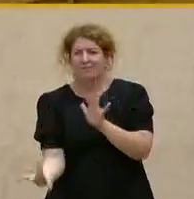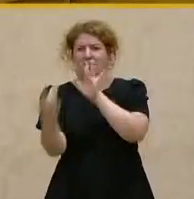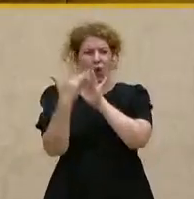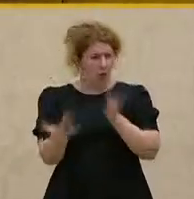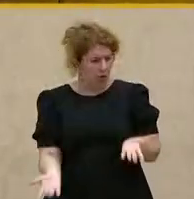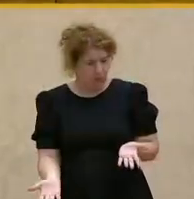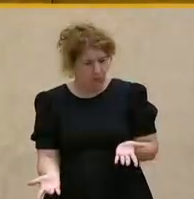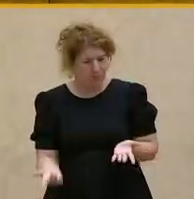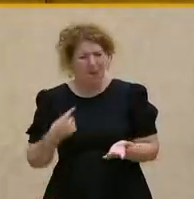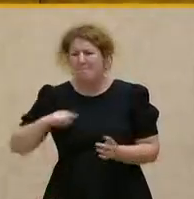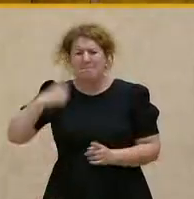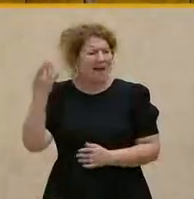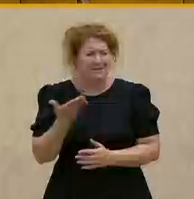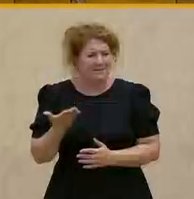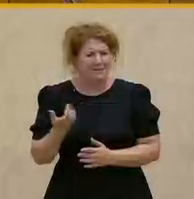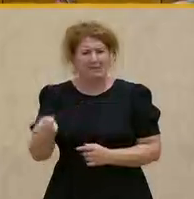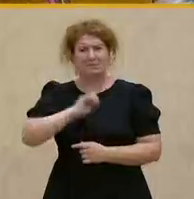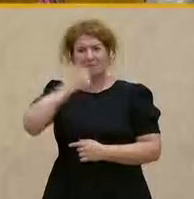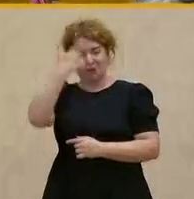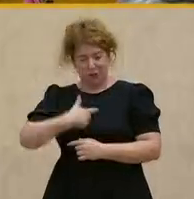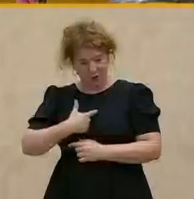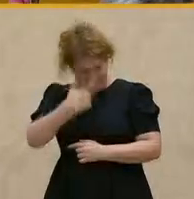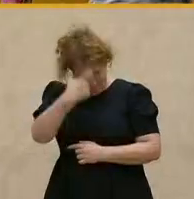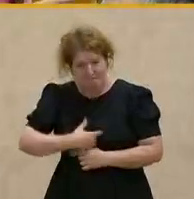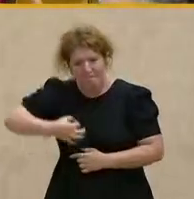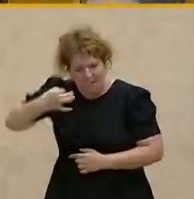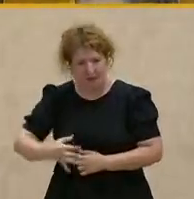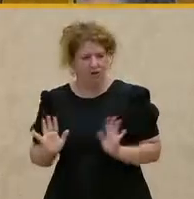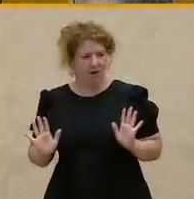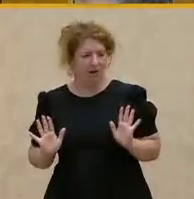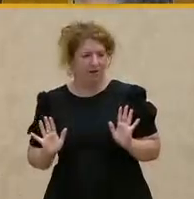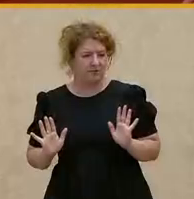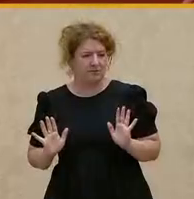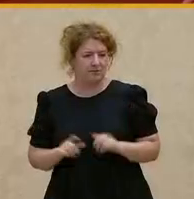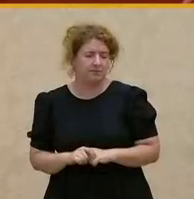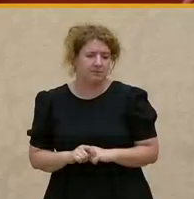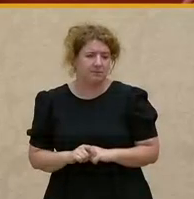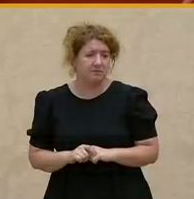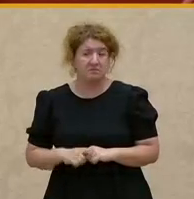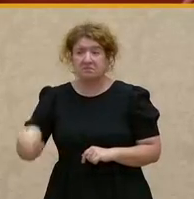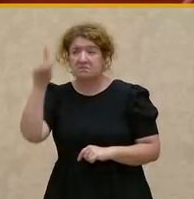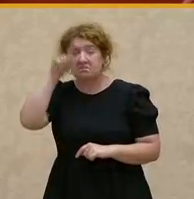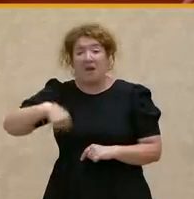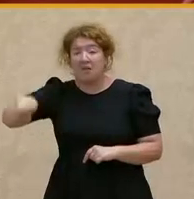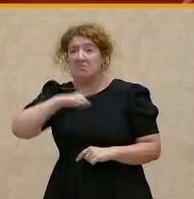sobre todo necesito que me vean como una persona. En esta institución soy un enigma que pocos saben